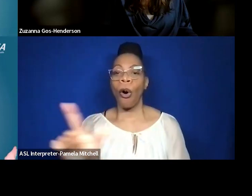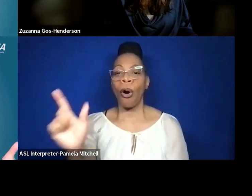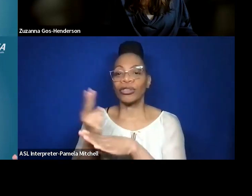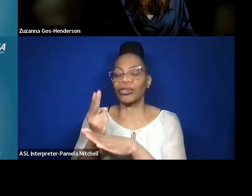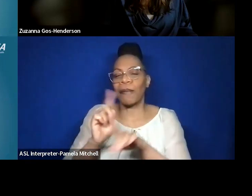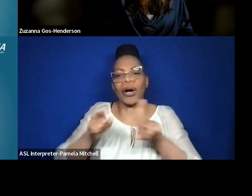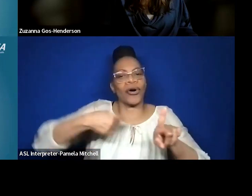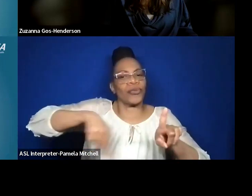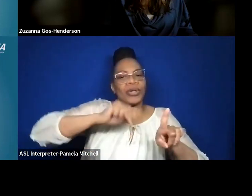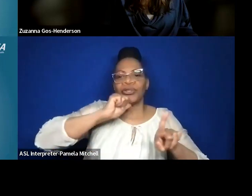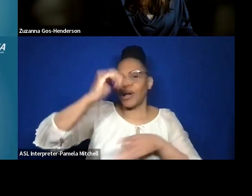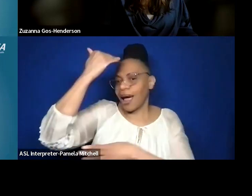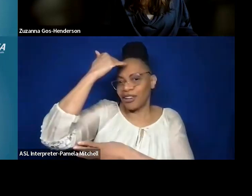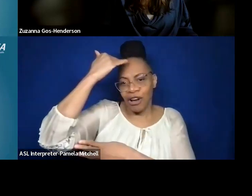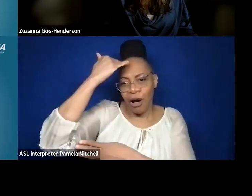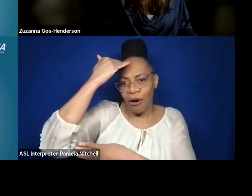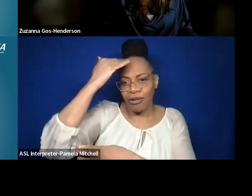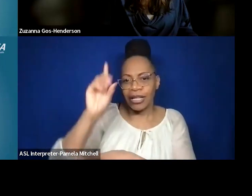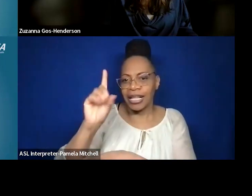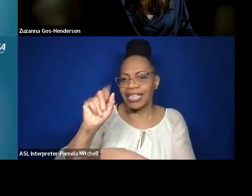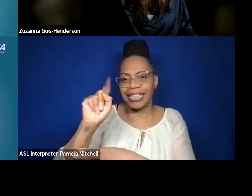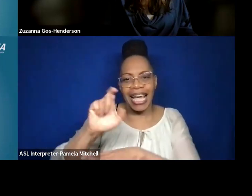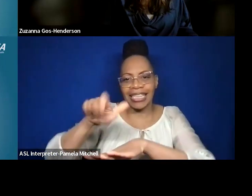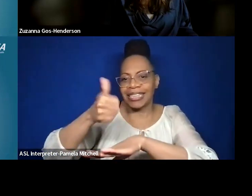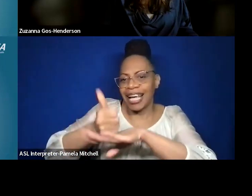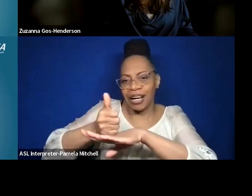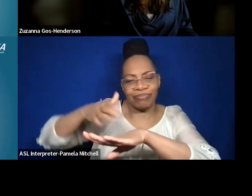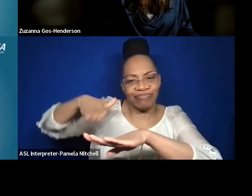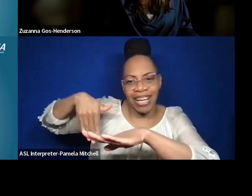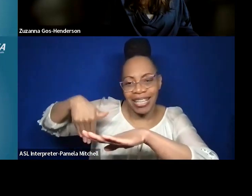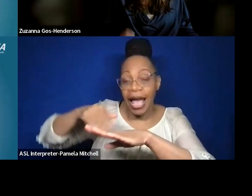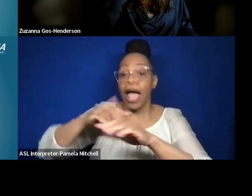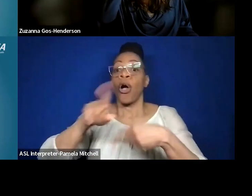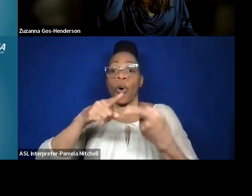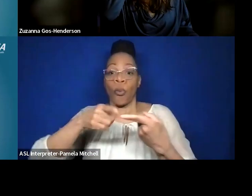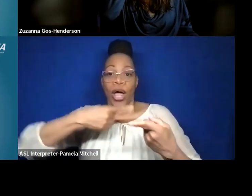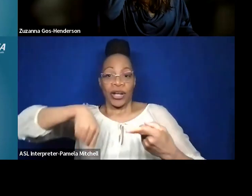No tenemos una fecha exacta para eso. Una vez que lo sepamos, se los haremos saber.